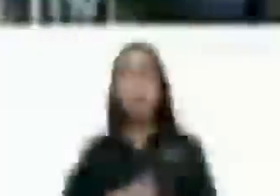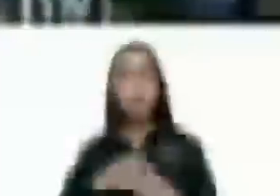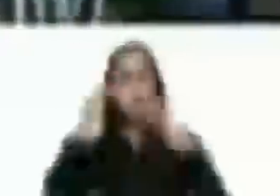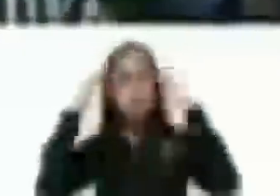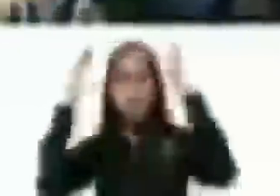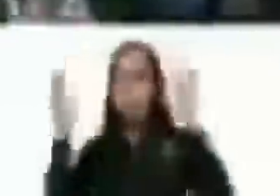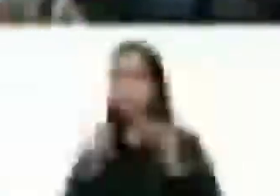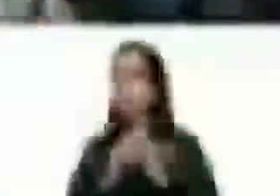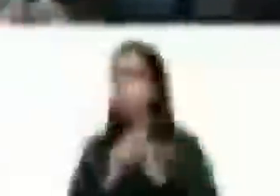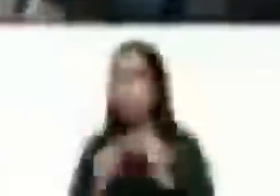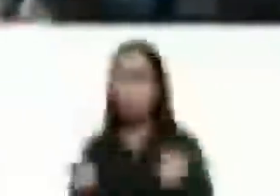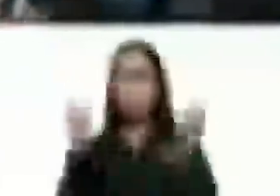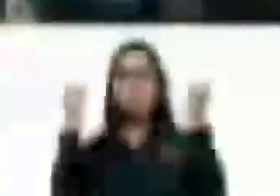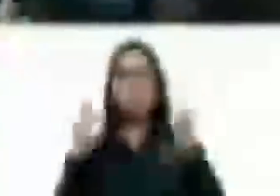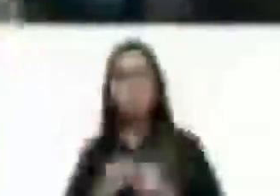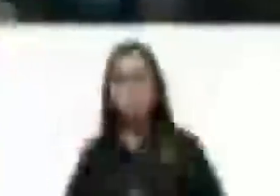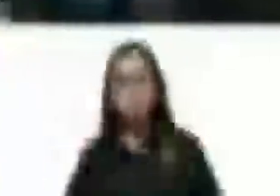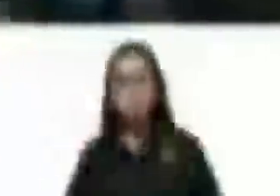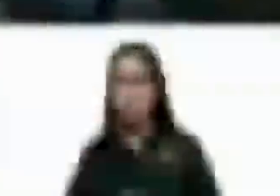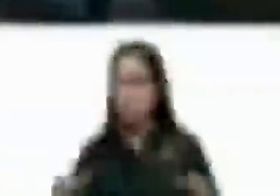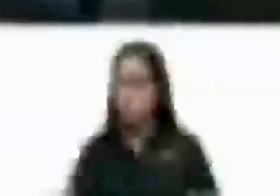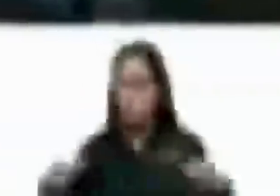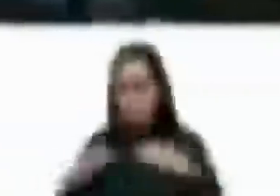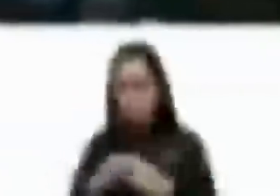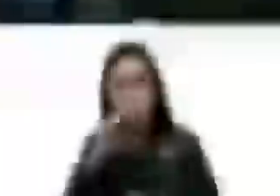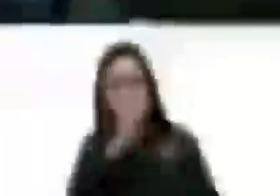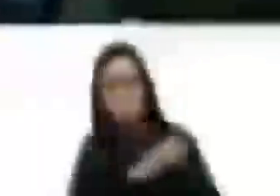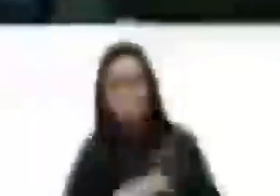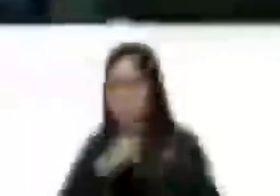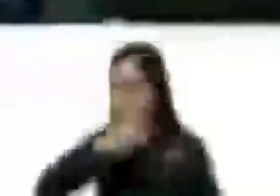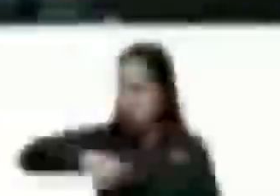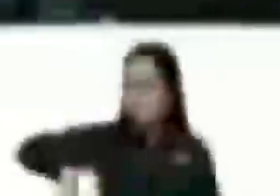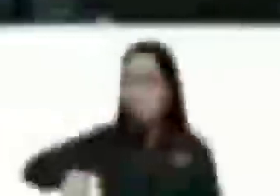te dejo es a esas interrogantes para que tú me ayudes a enriquecer este vídeo con